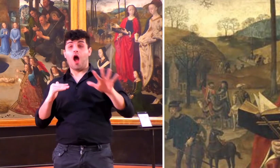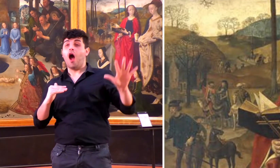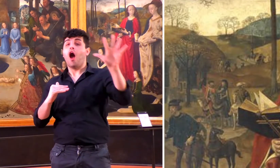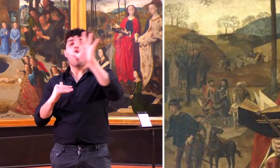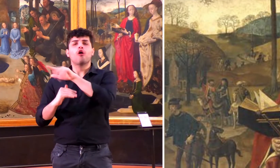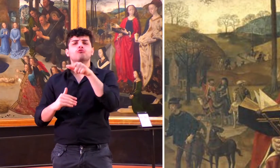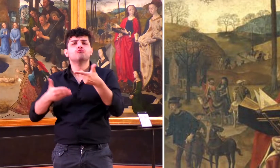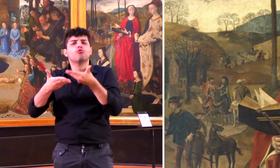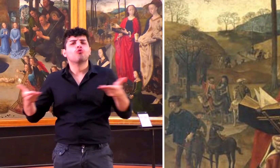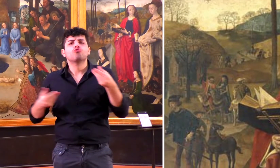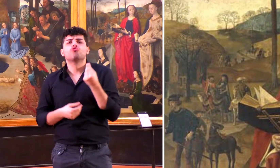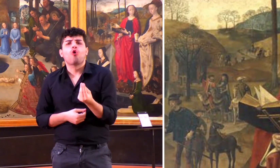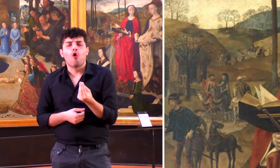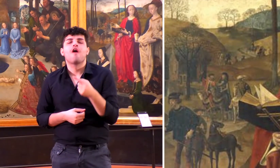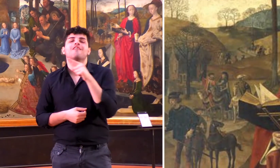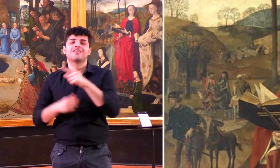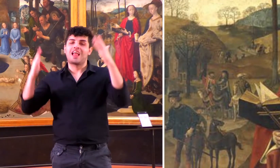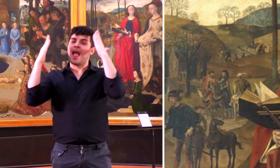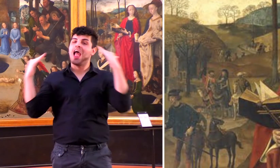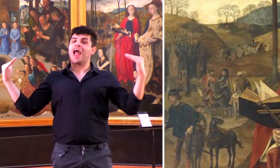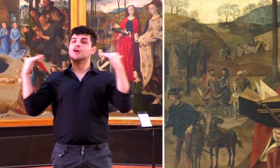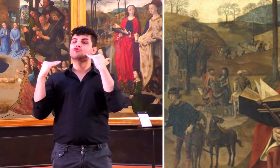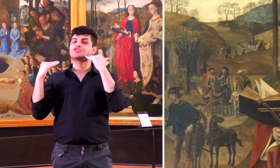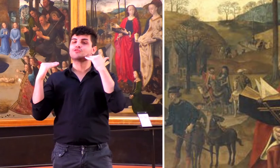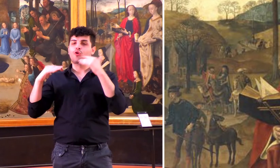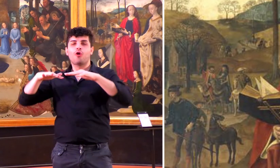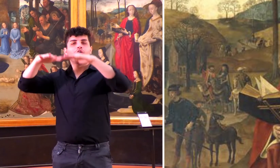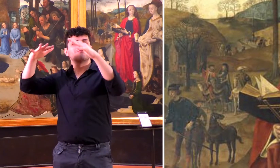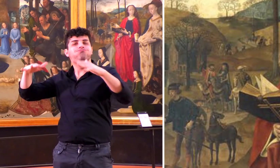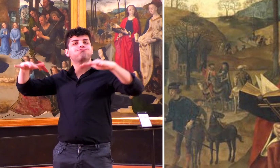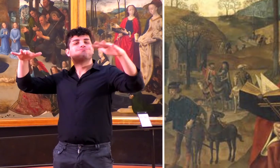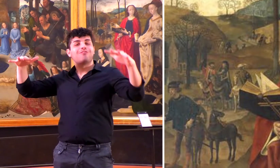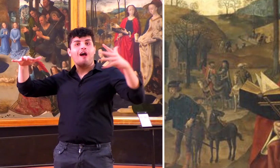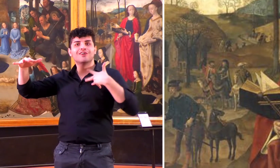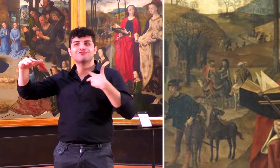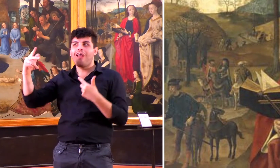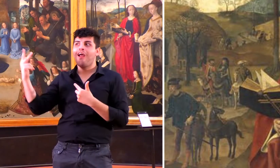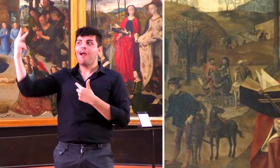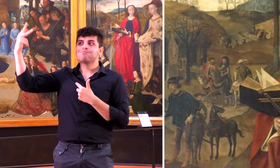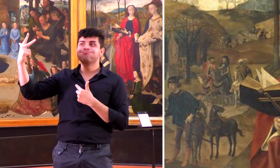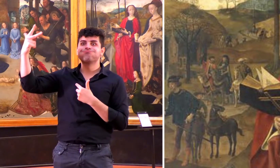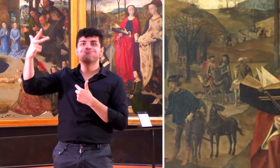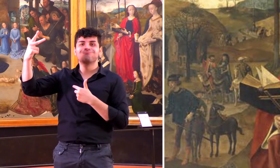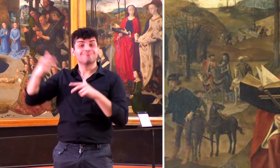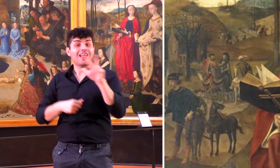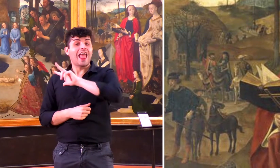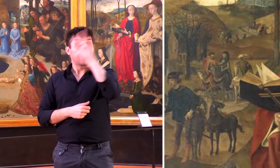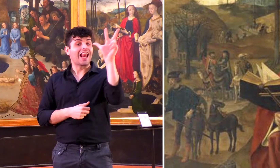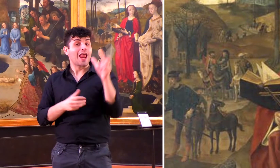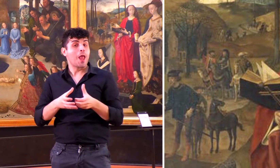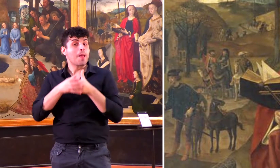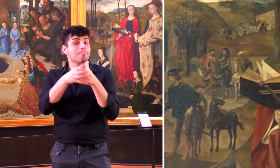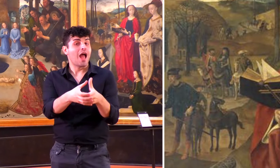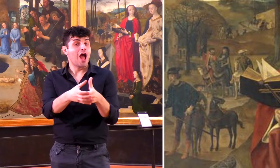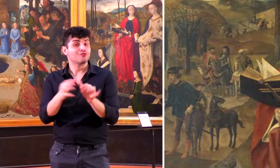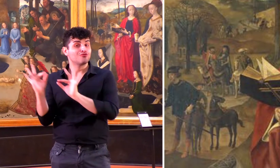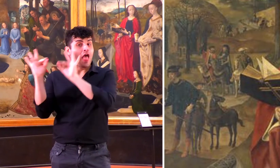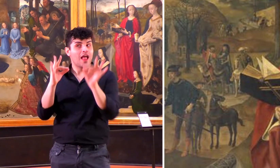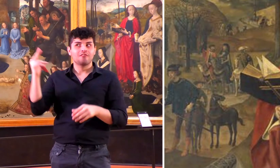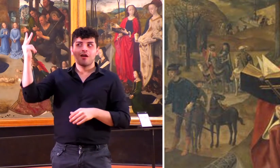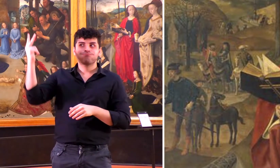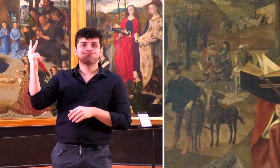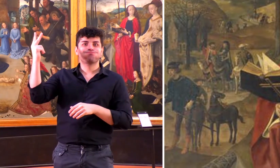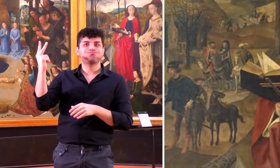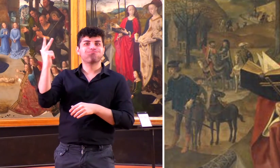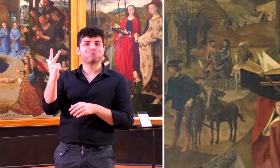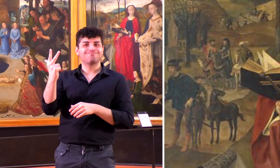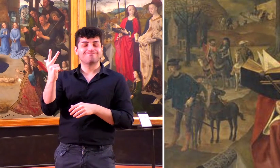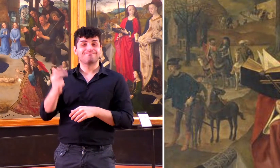Sullo sfondo il paesaggio raffigura l’Egitto e l’arrivo dei Re Magi.